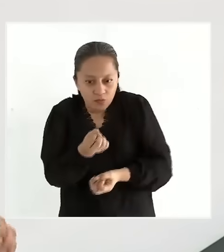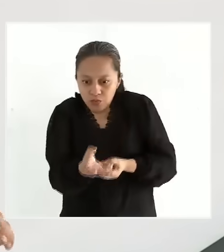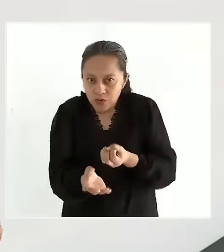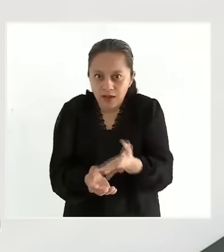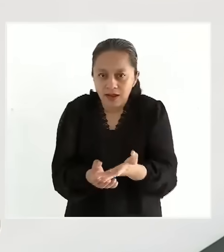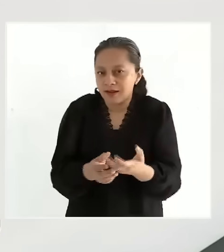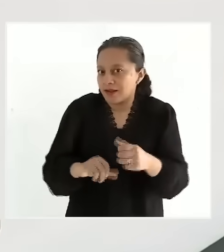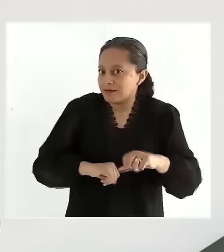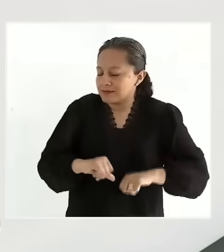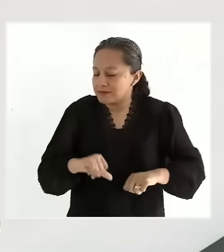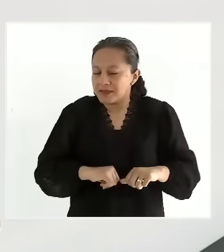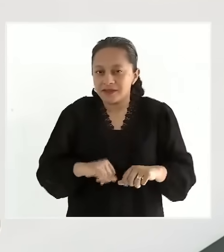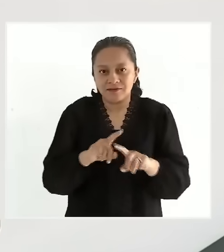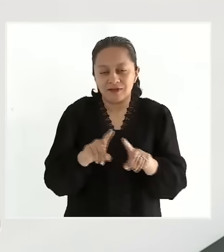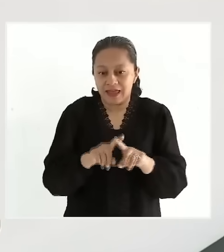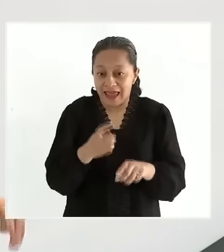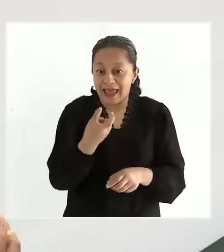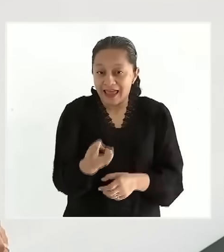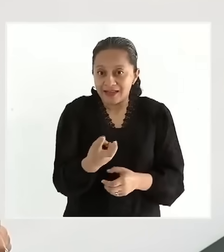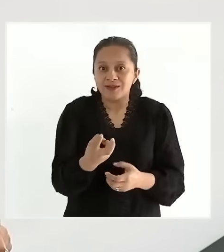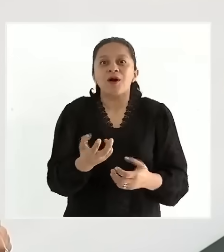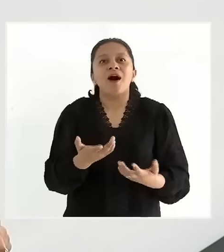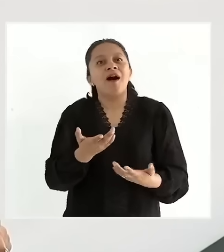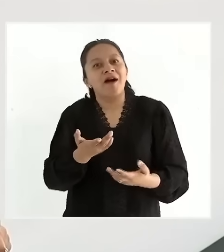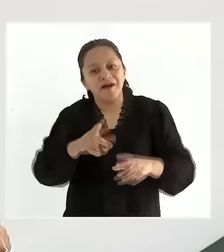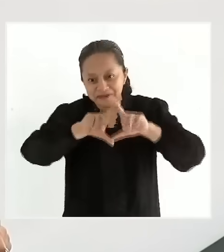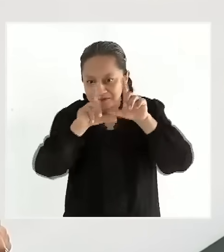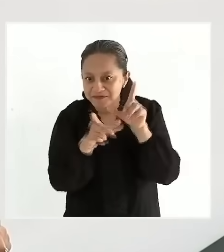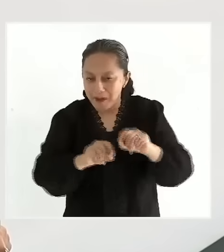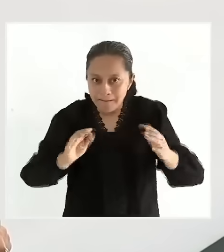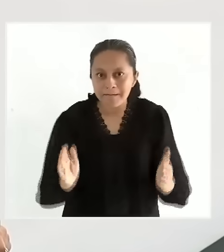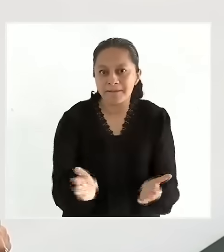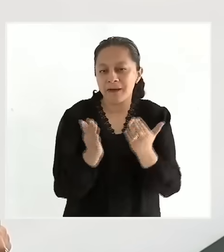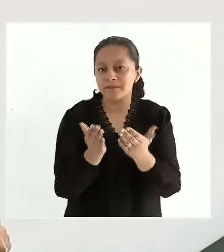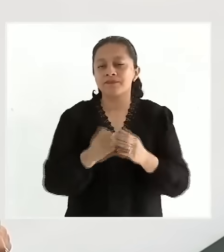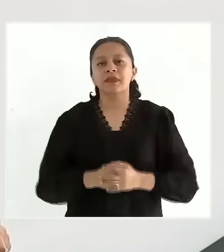que son el motor de toda nuestra nación. Este gran reto lo planteó con claridad